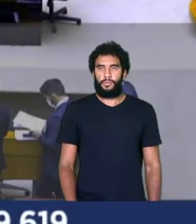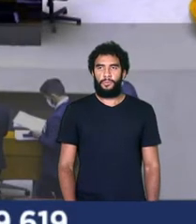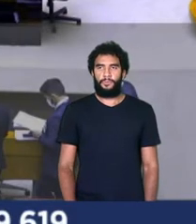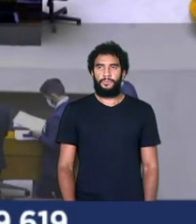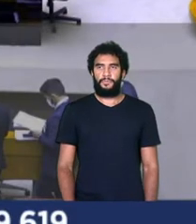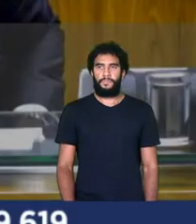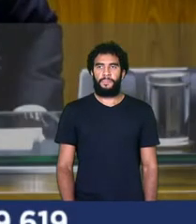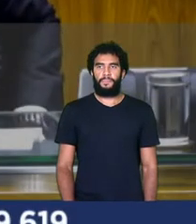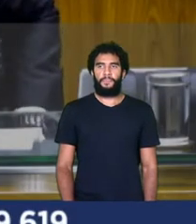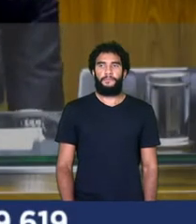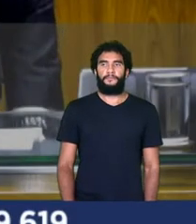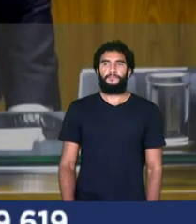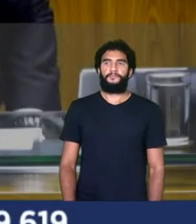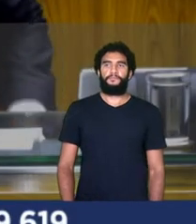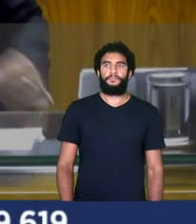NA REGIÃO PARA A ABERTURA DOS